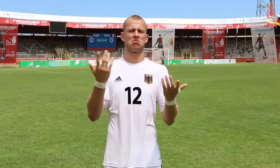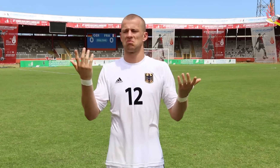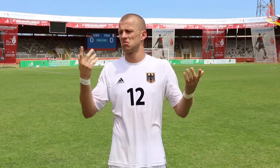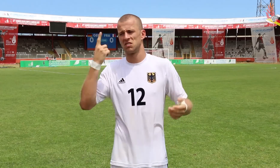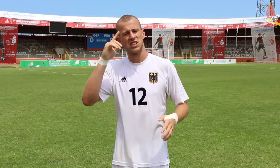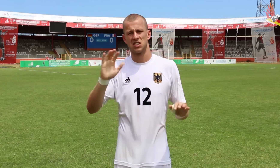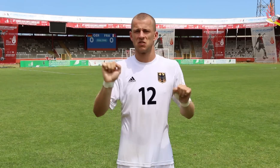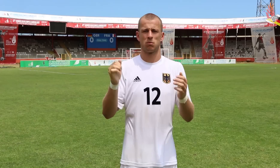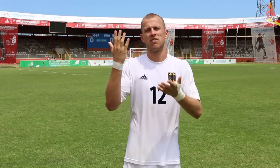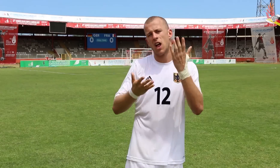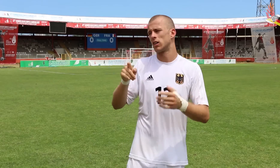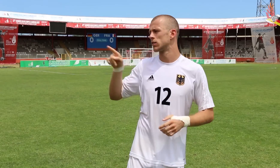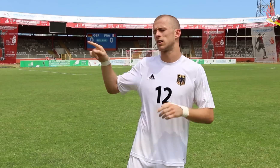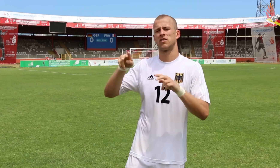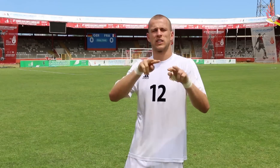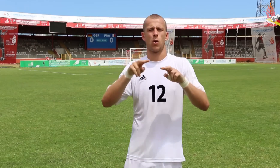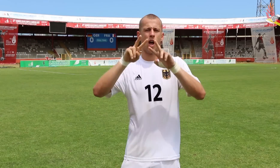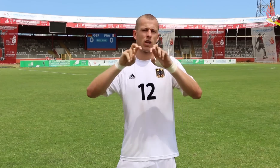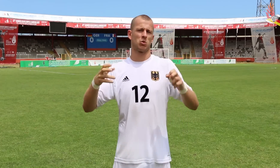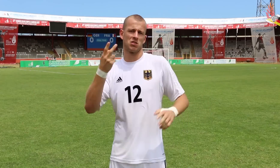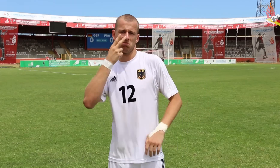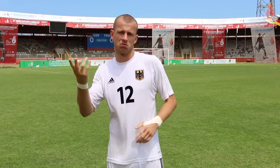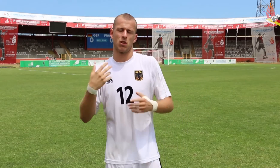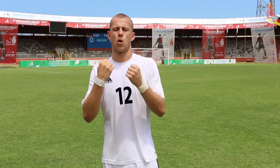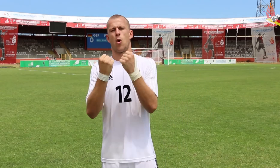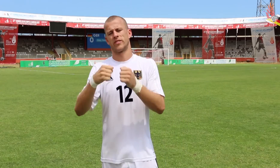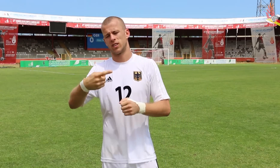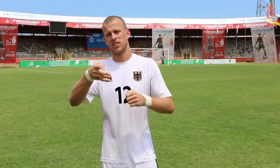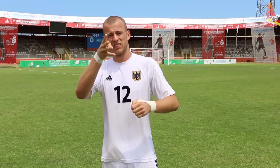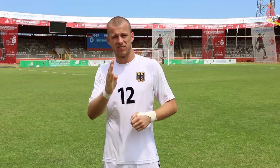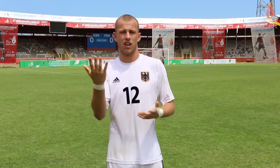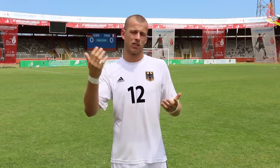das Kurzpassspiel ist. Ich weiß nicht warum das so war, aber ich hoffe, dass wir das in der Videoanalyse rausbekommen.